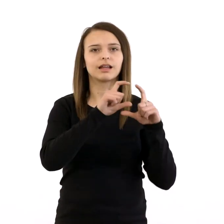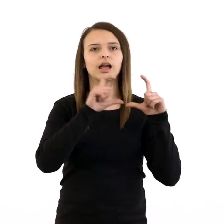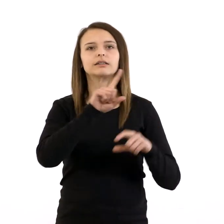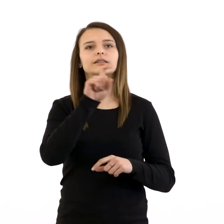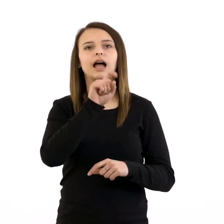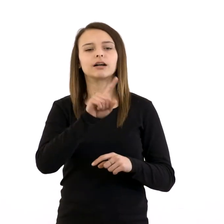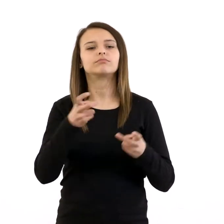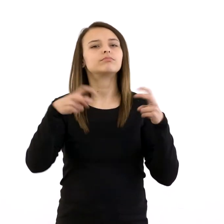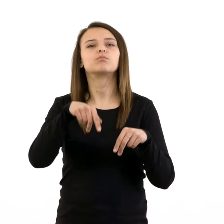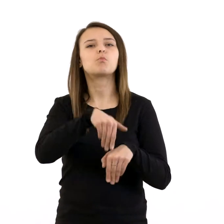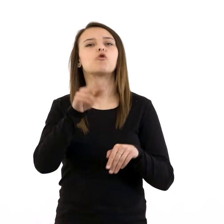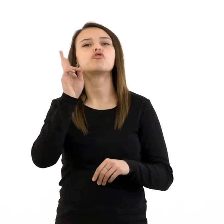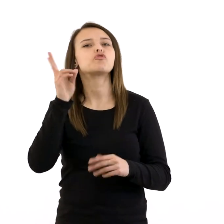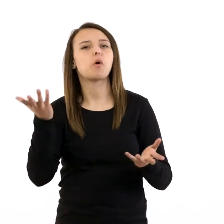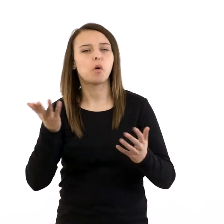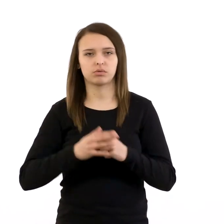Kto może utworzyć ZAZ?